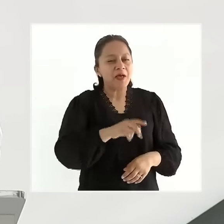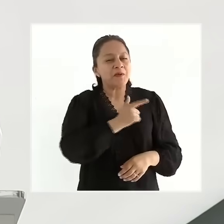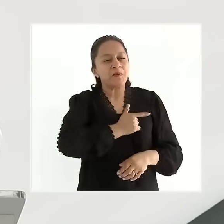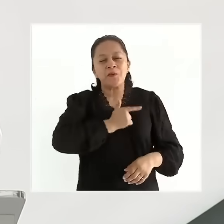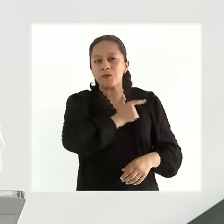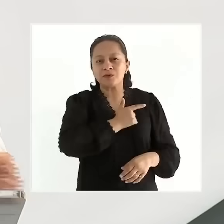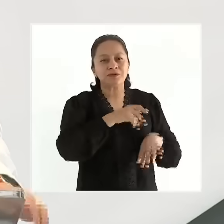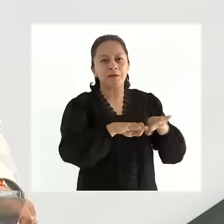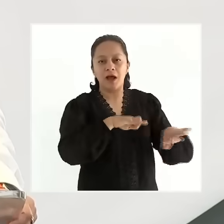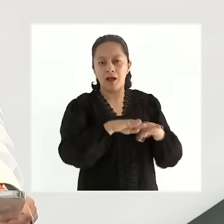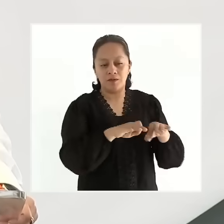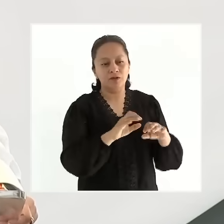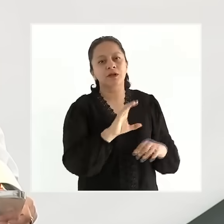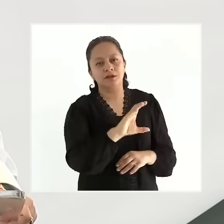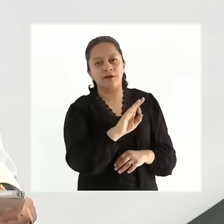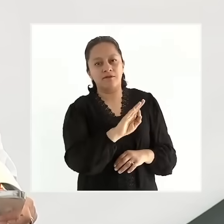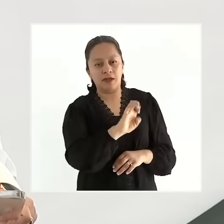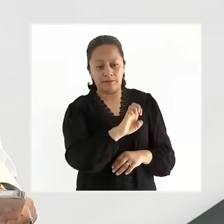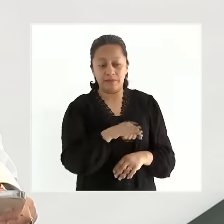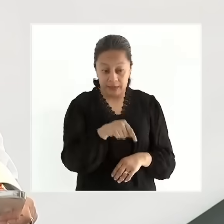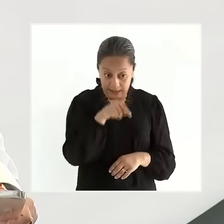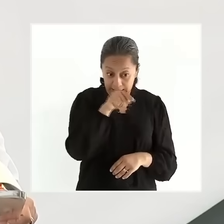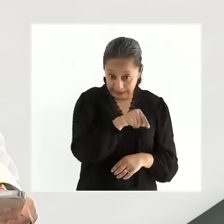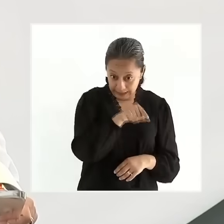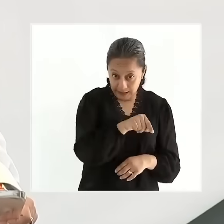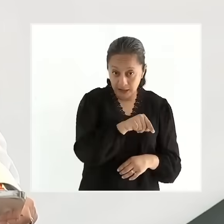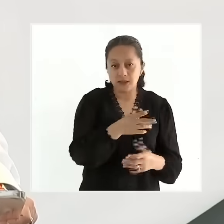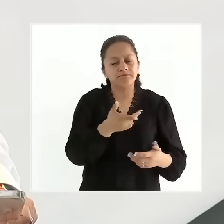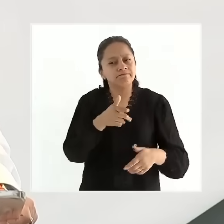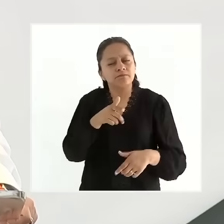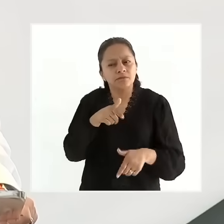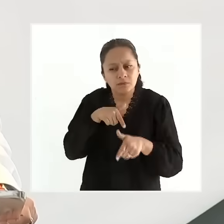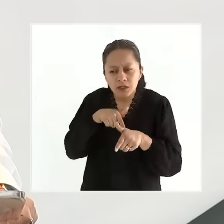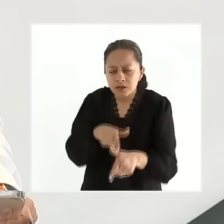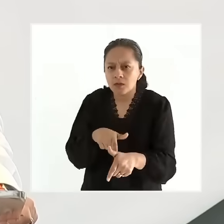pública. Desde la Comisión Federal de Electricidad seguiremos dando impulso a la transformación de